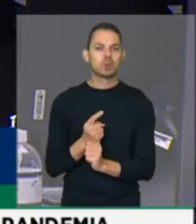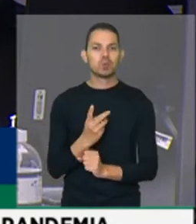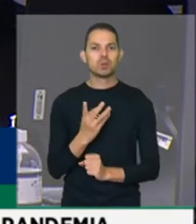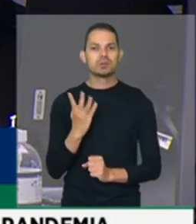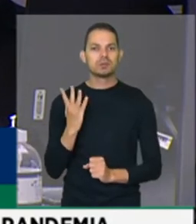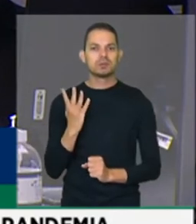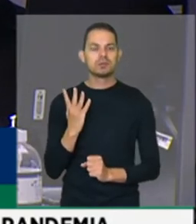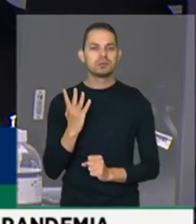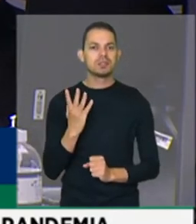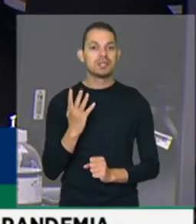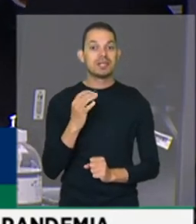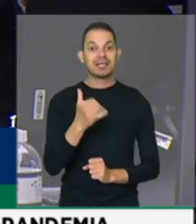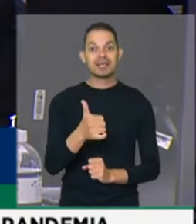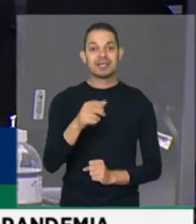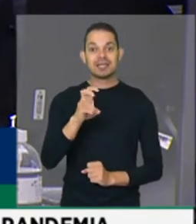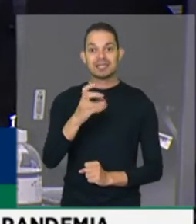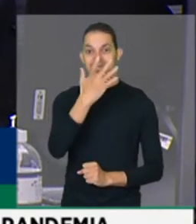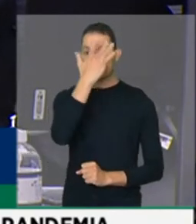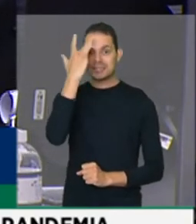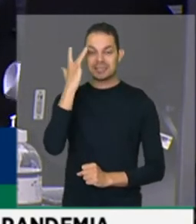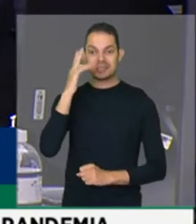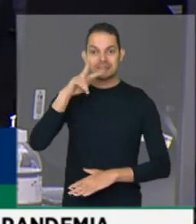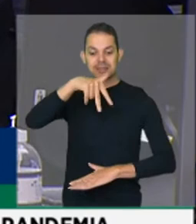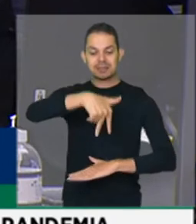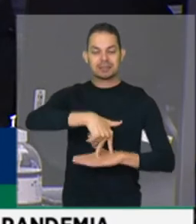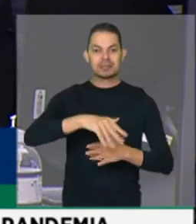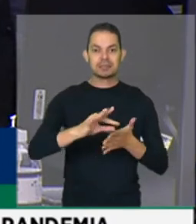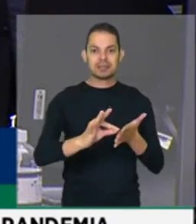11, 12, 13, 14, 15,, 15 ORADORES, TODOS PARA FALAR A FAVOR. VAMOS VER SE A GENTE